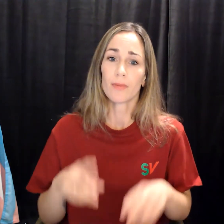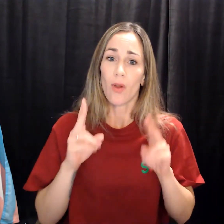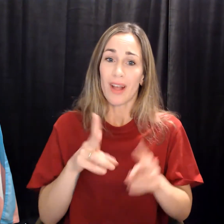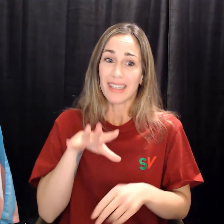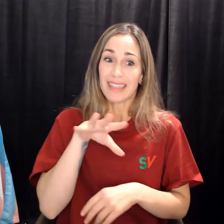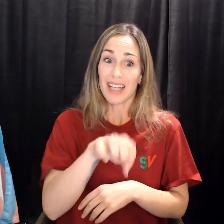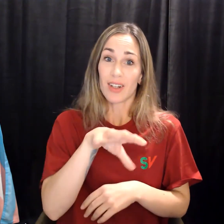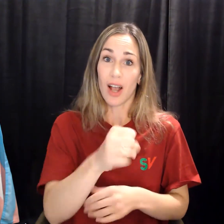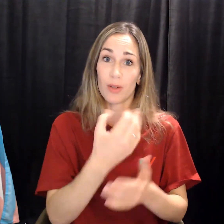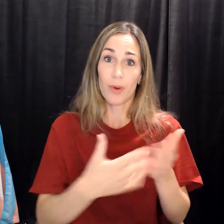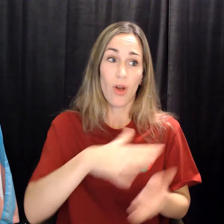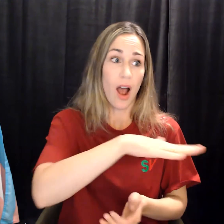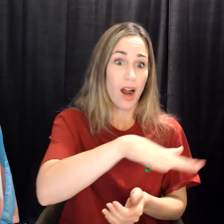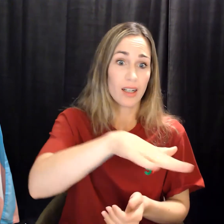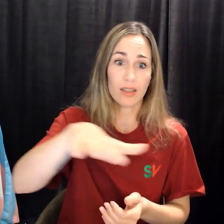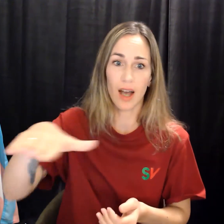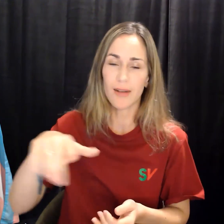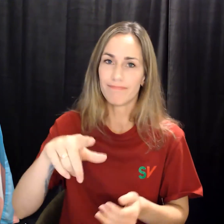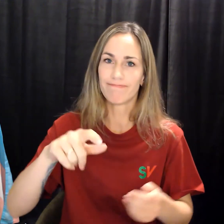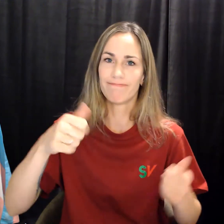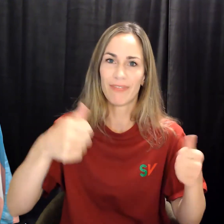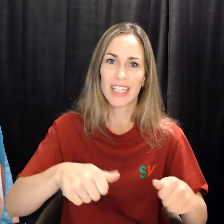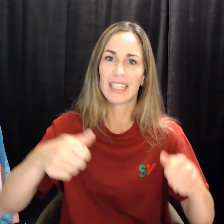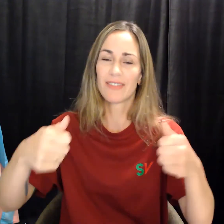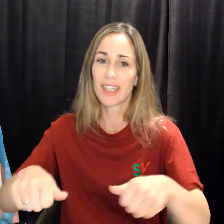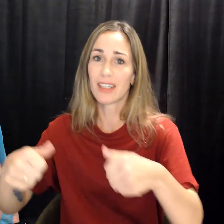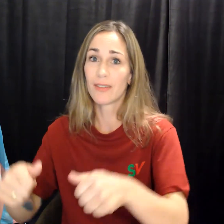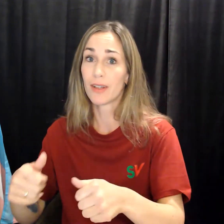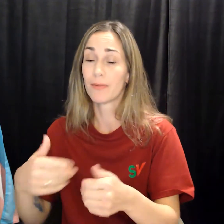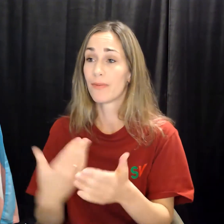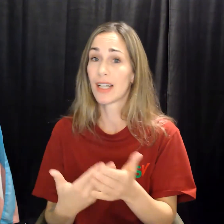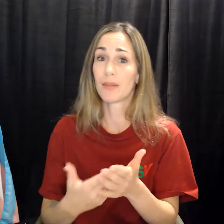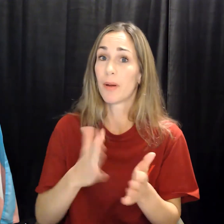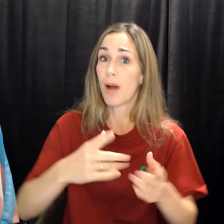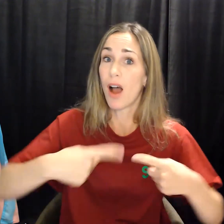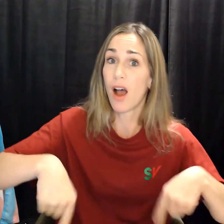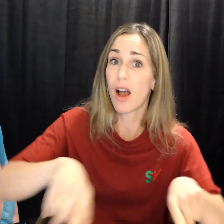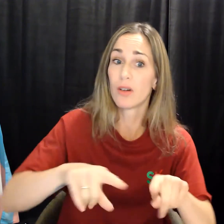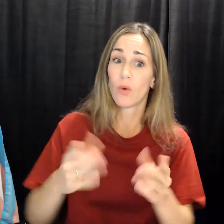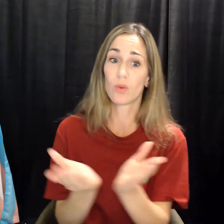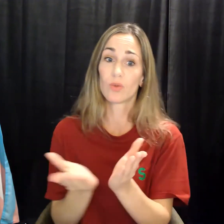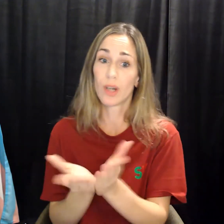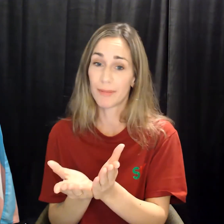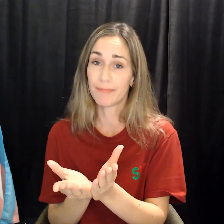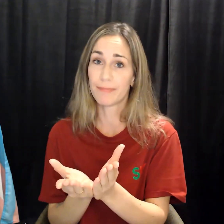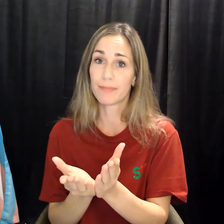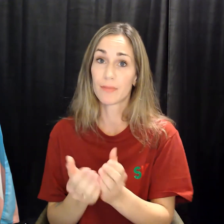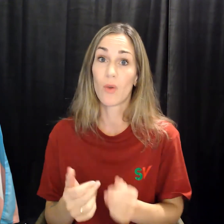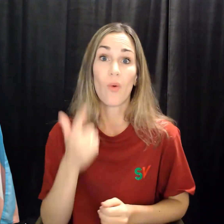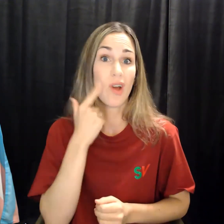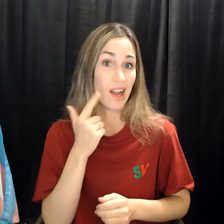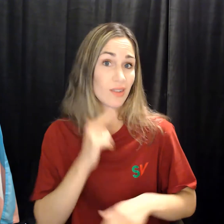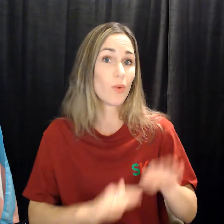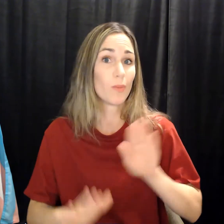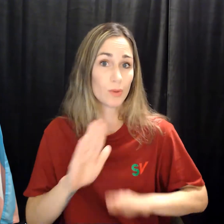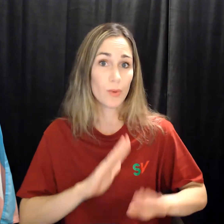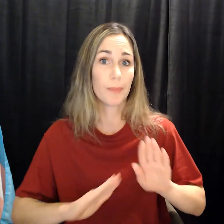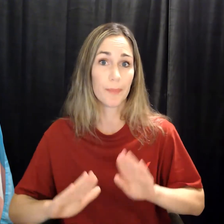Det har også svekket tilgangen til språklige arenaer som barnehager og skoler, og i eldreomsorgen.